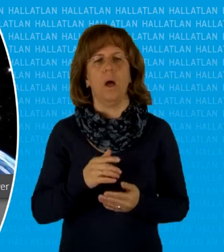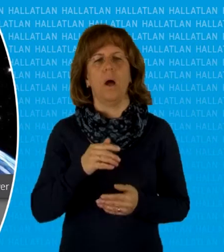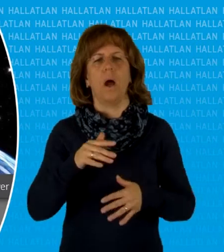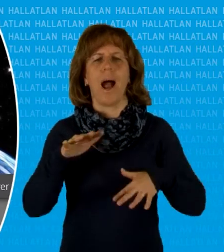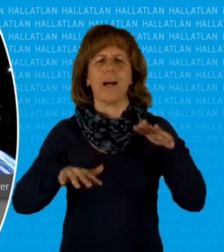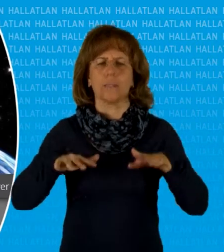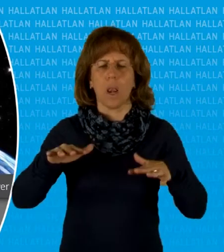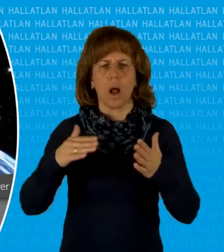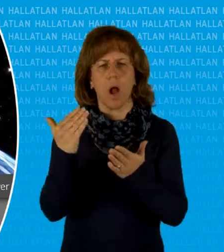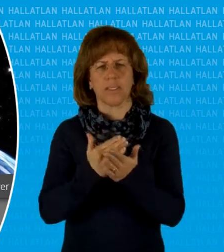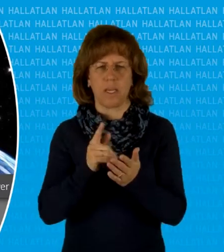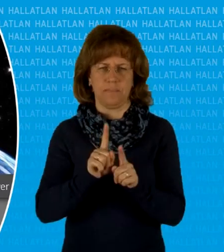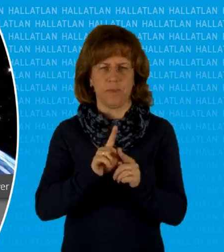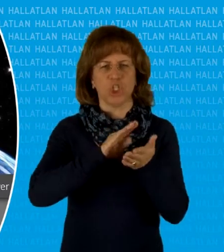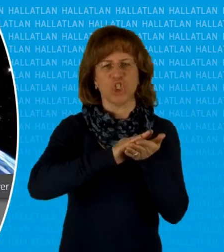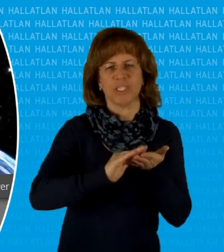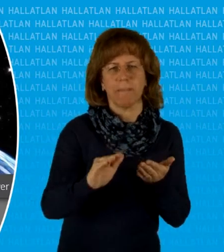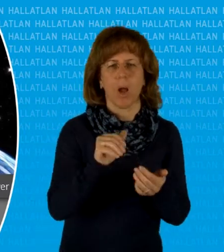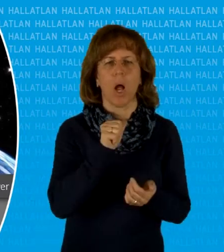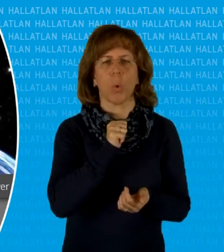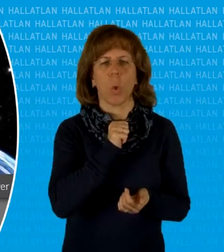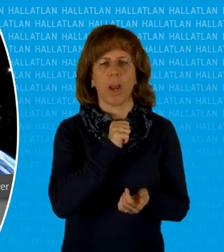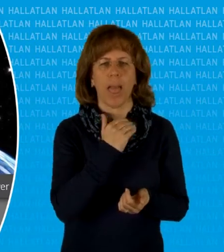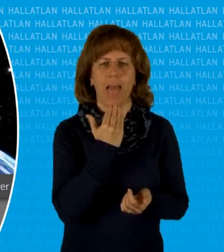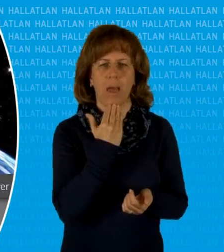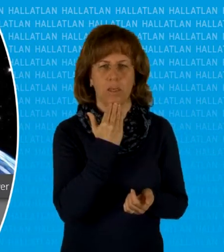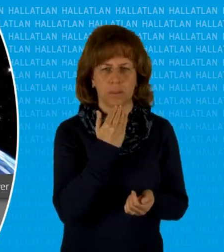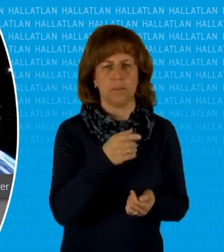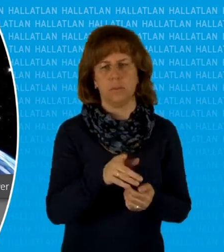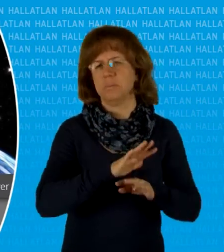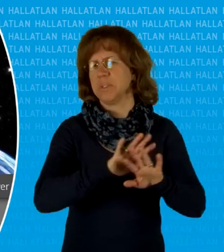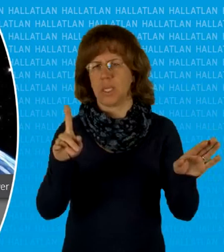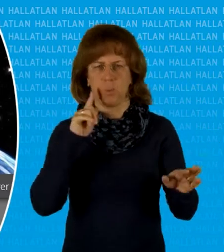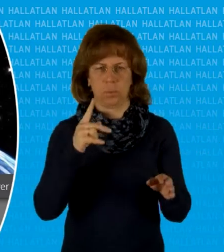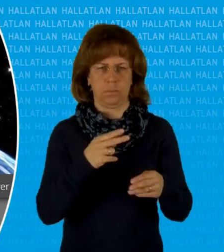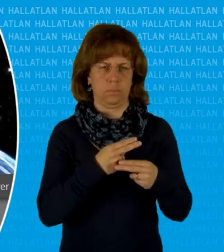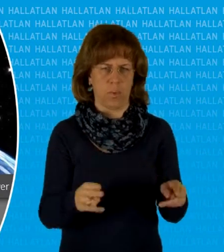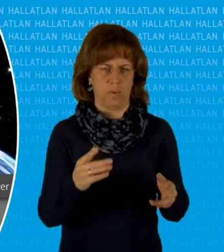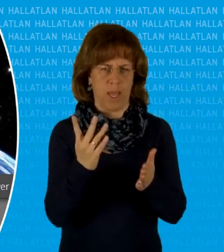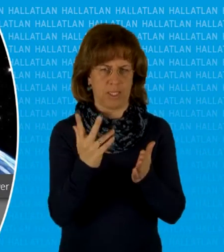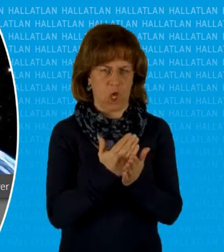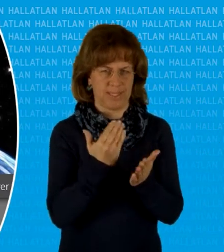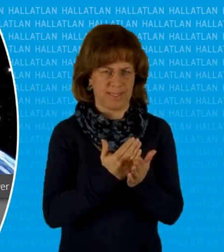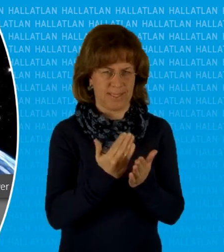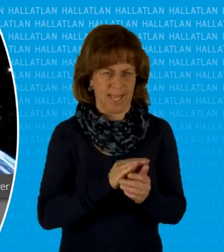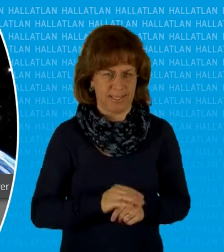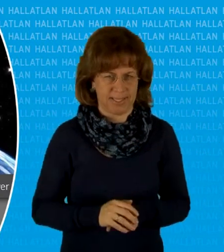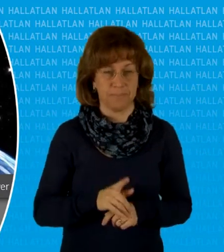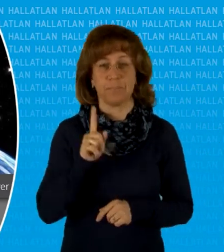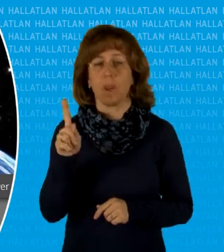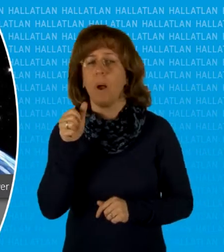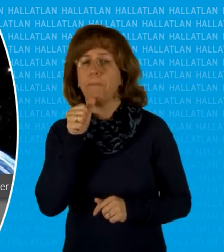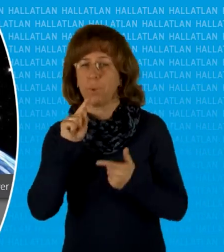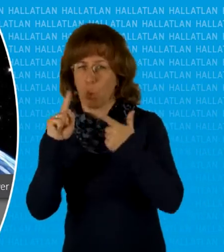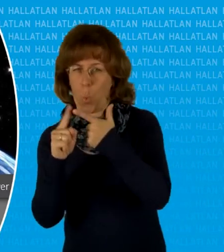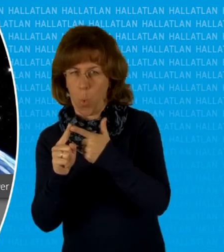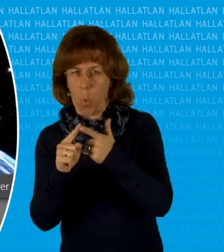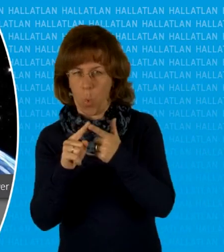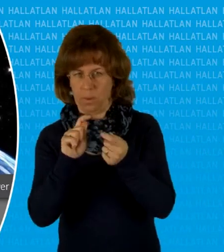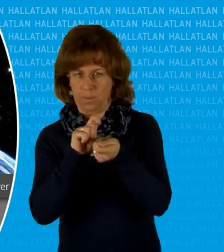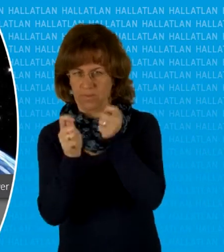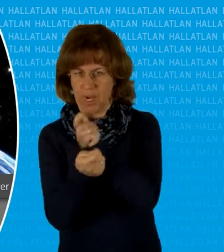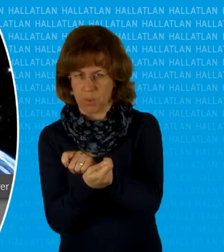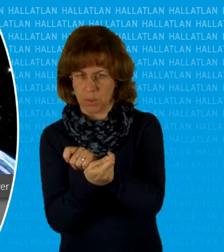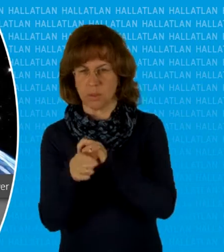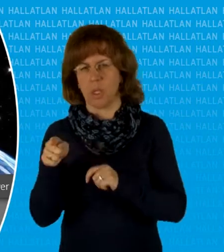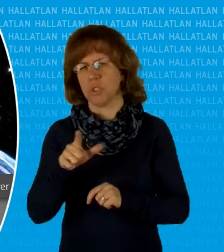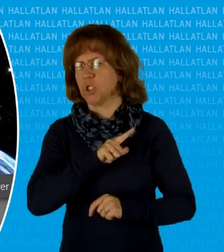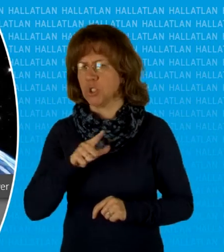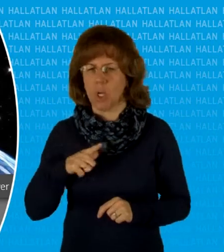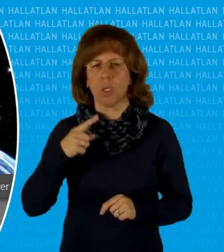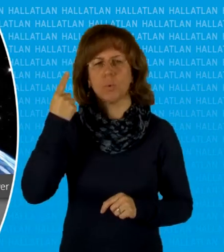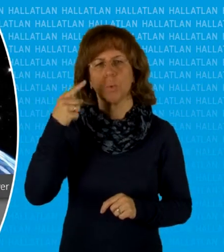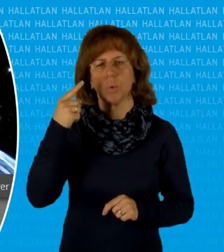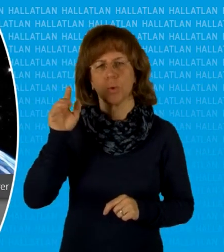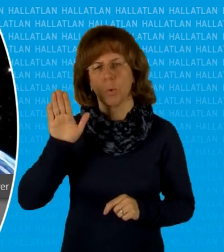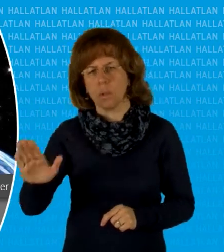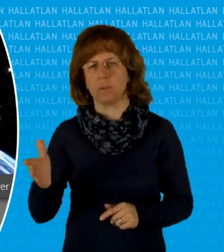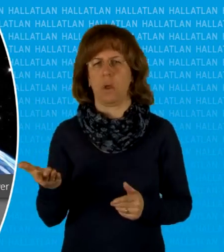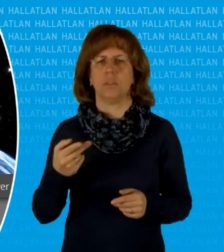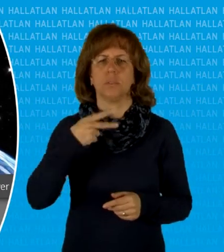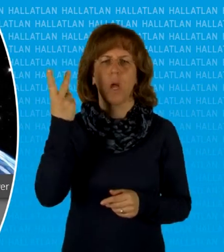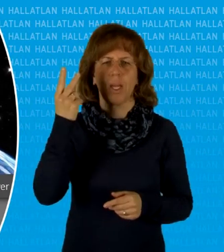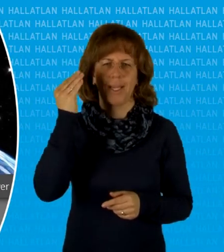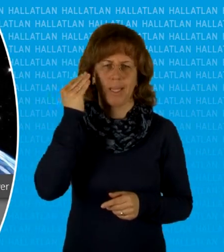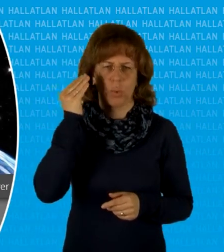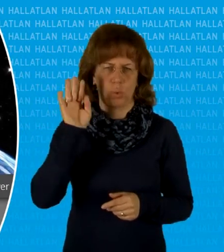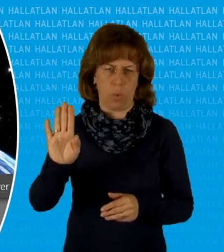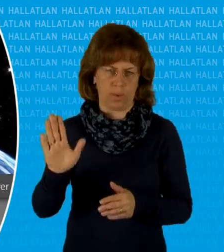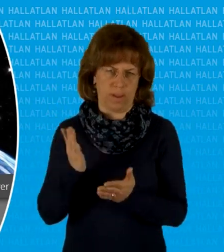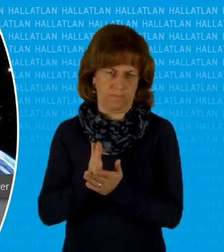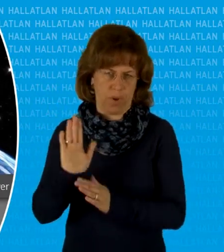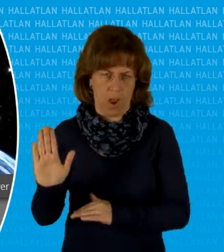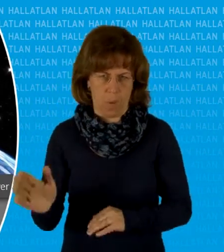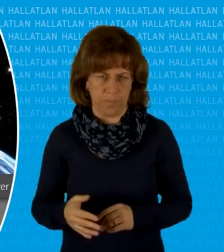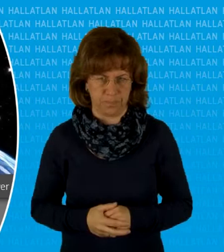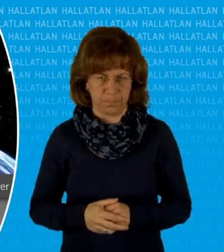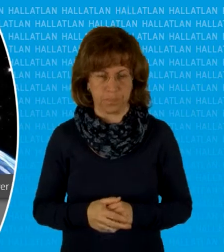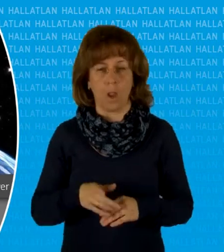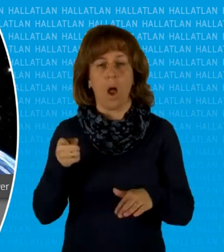Az átlagfelhasználóknak a sima GoogleEarth is bőven elég, a Pro verzió tudósoknak, szakértőknek szól.